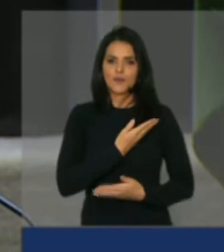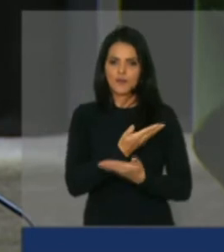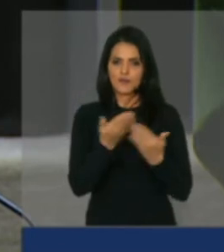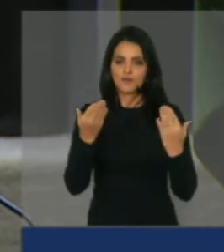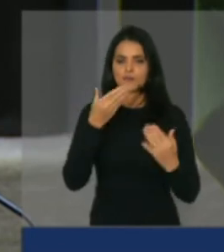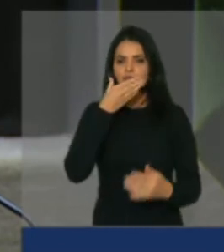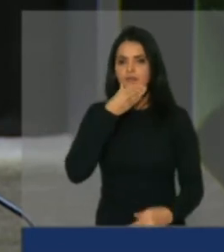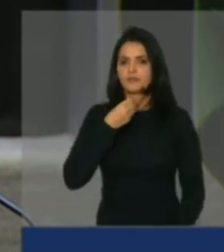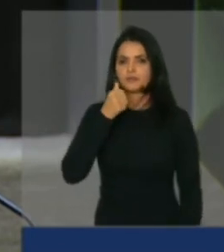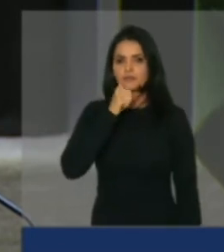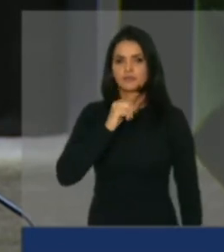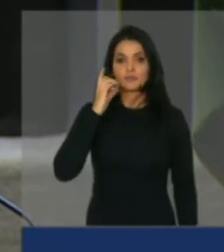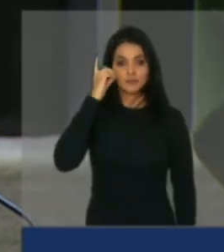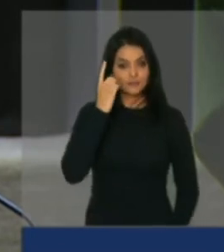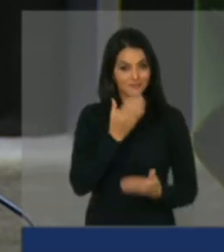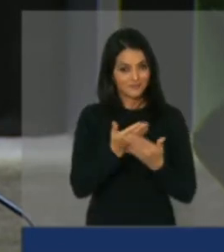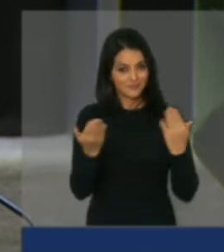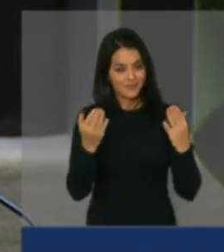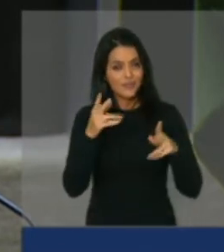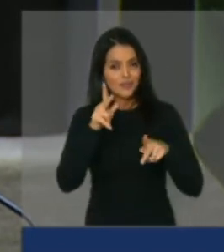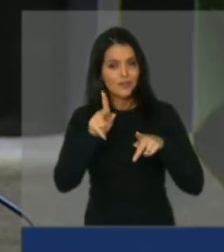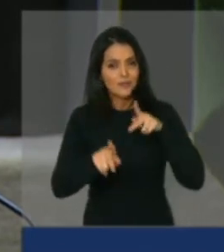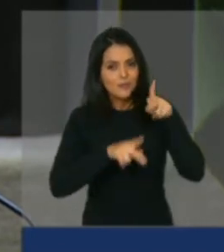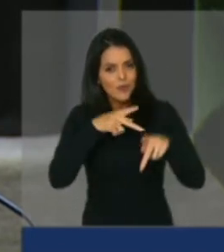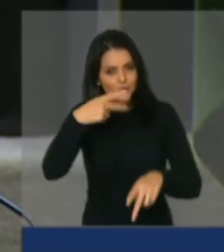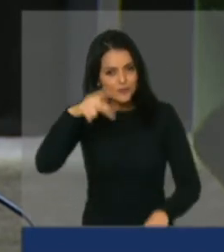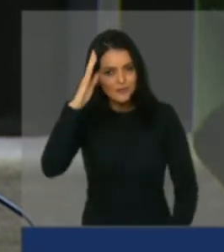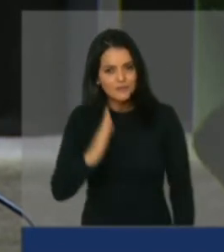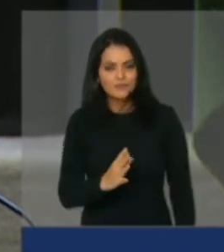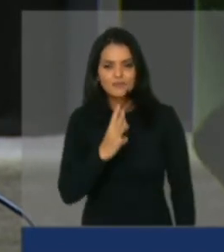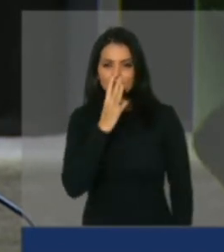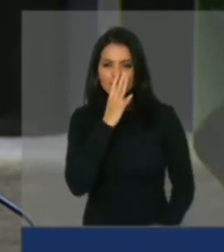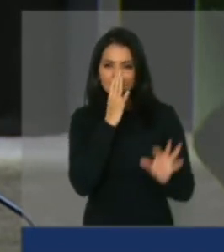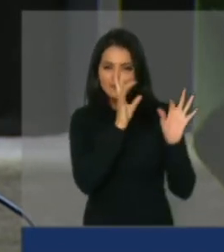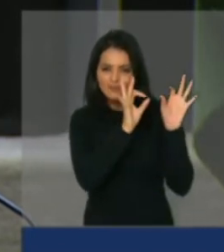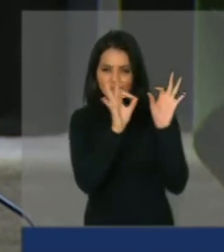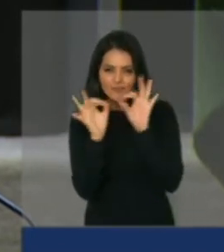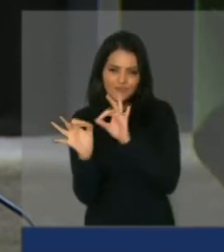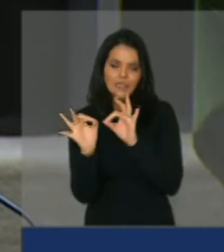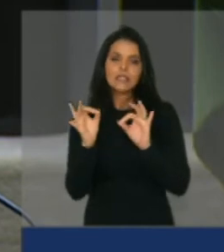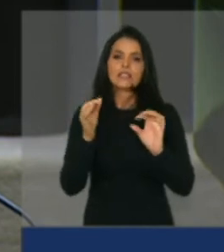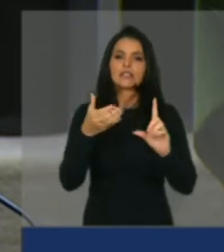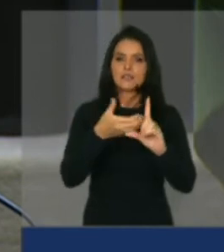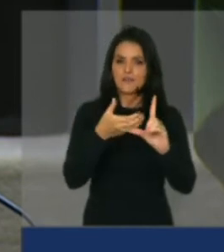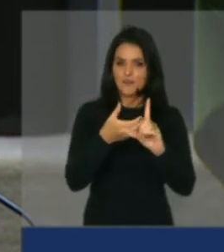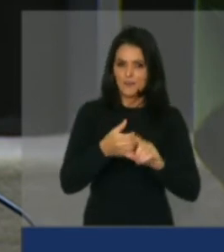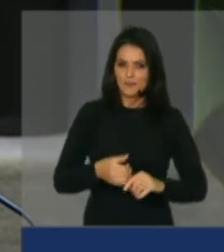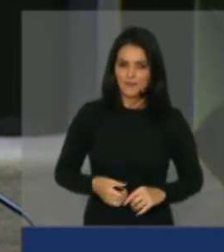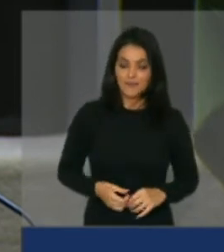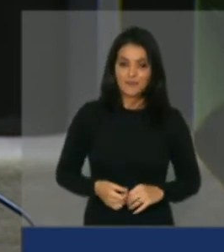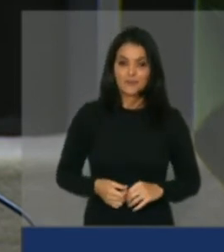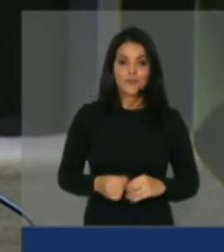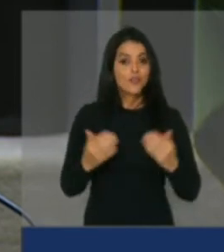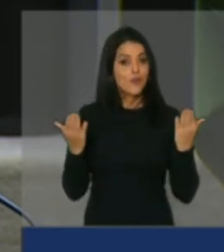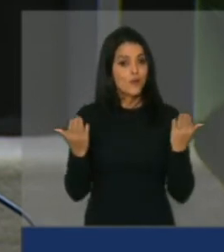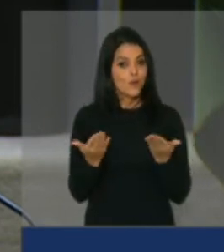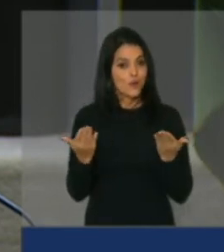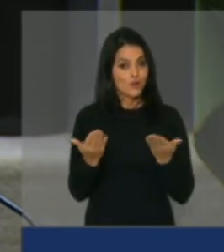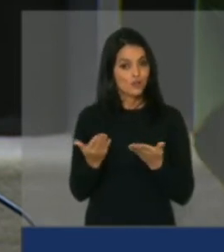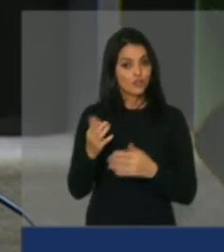O PÉ DO FRANGO. -- [PRESIDENTE]: COM PALAVRA, DEPUTADO REGINALDO LOPES. [DEPUTADO]: OBRIGADO, SENHOR PRESIDENTE, DEPUTADAS E DEPUTADOS, QUE ESTÁ NOS ACOMPANHANDO NA TV CÂMARA,